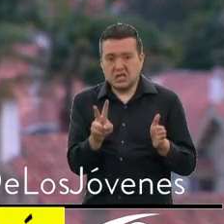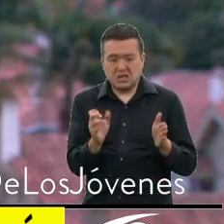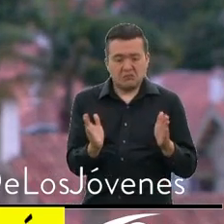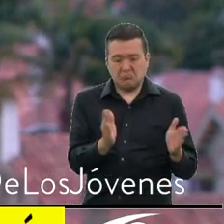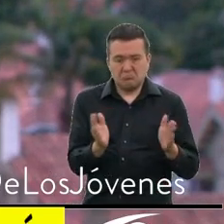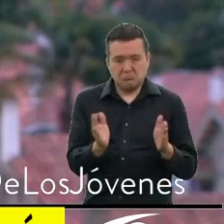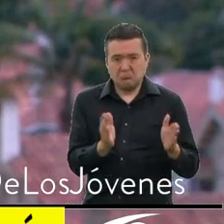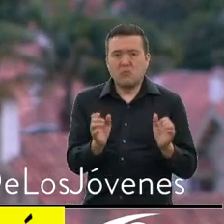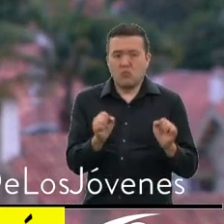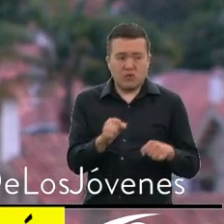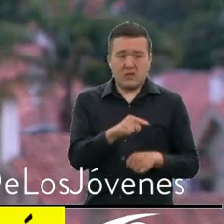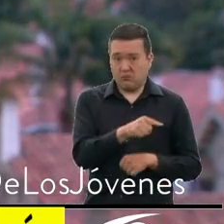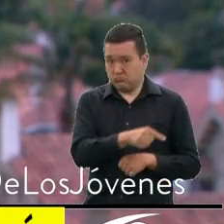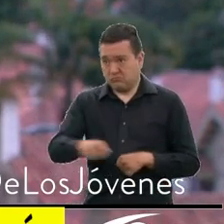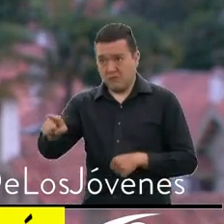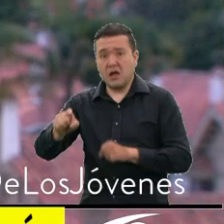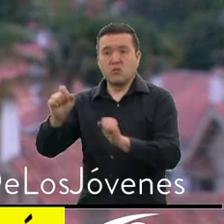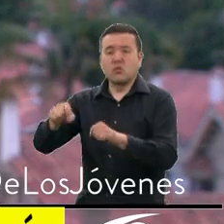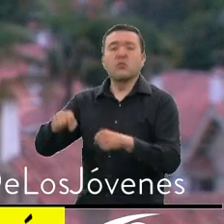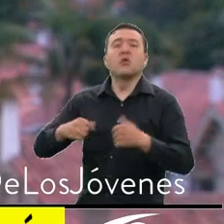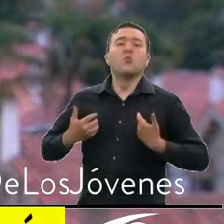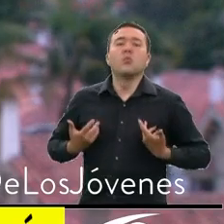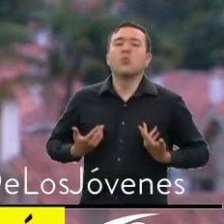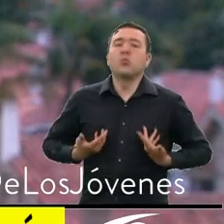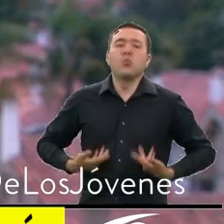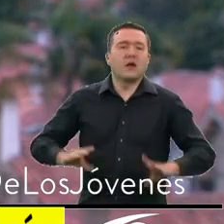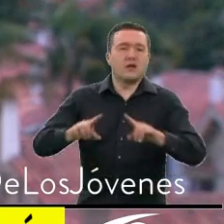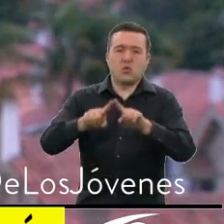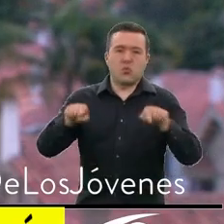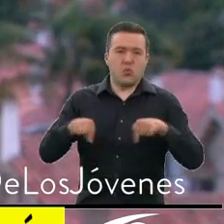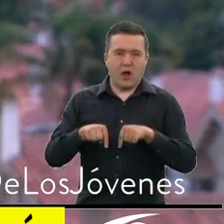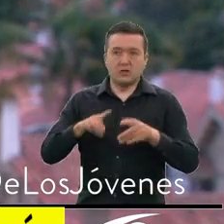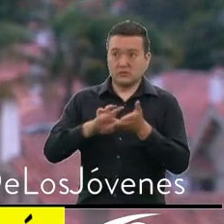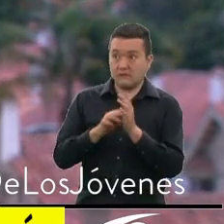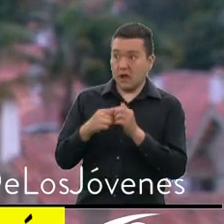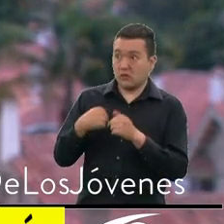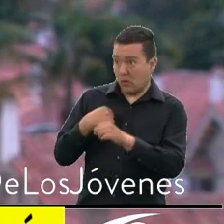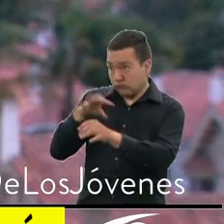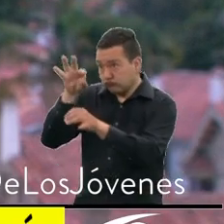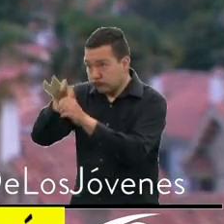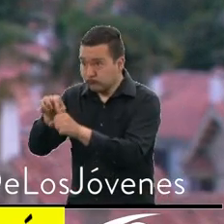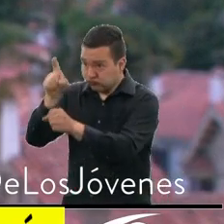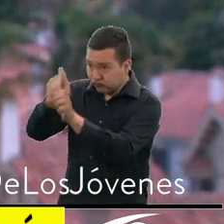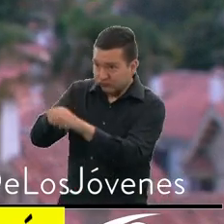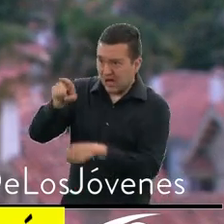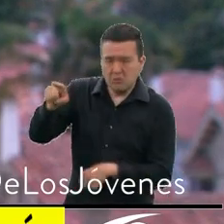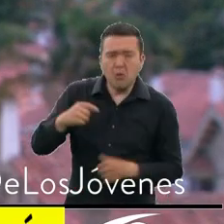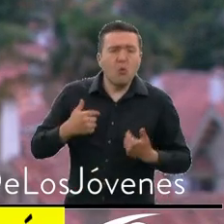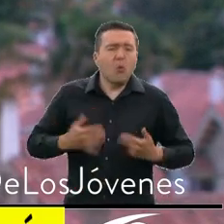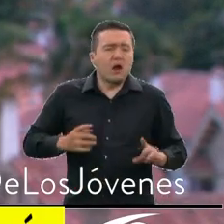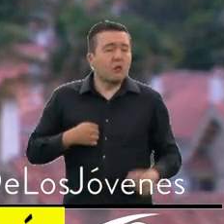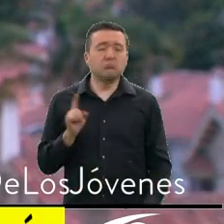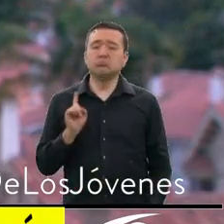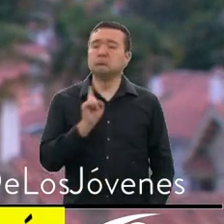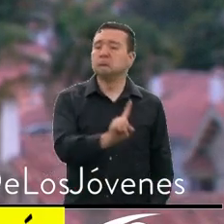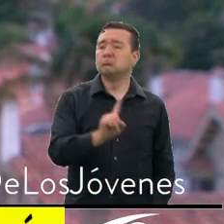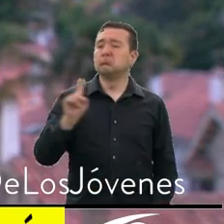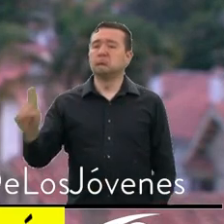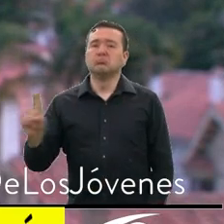años, pero esta resolución cobija menores de edad entre 14 años 17 años, halle la